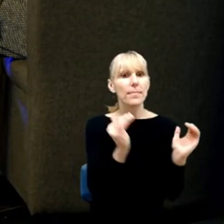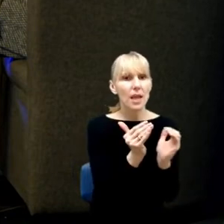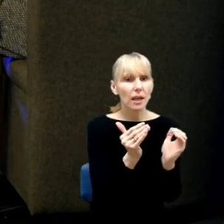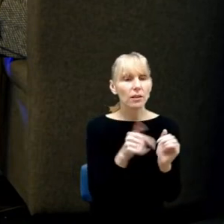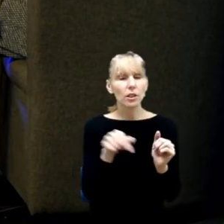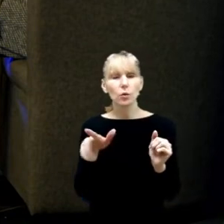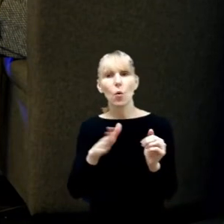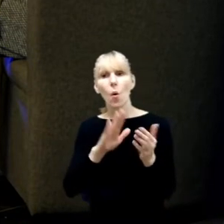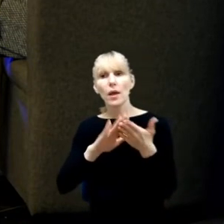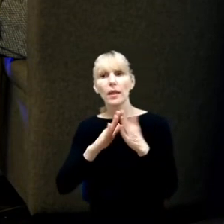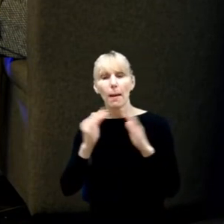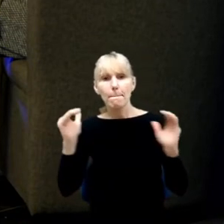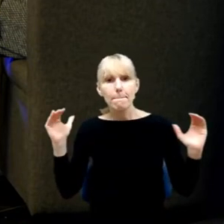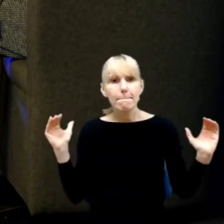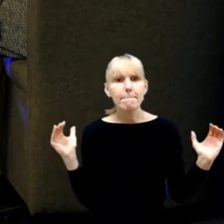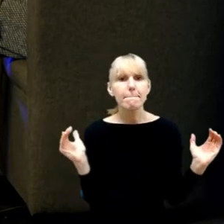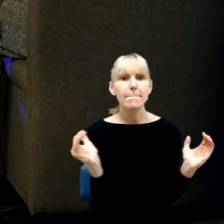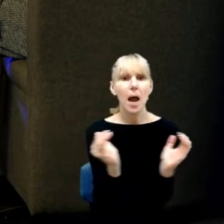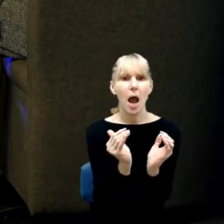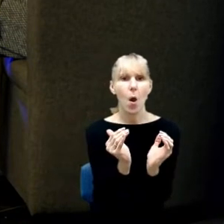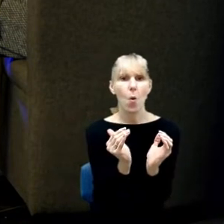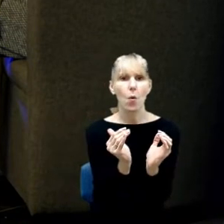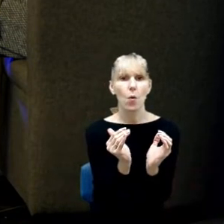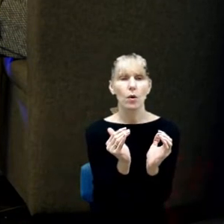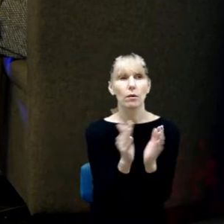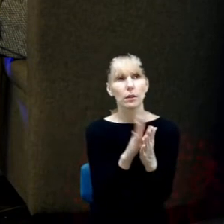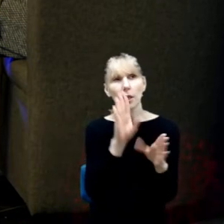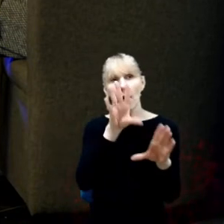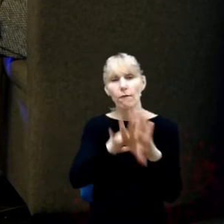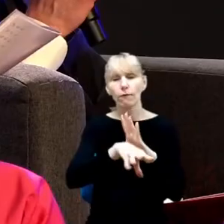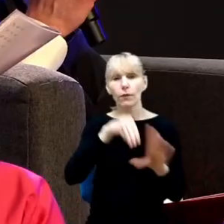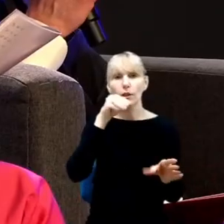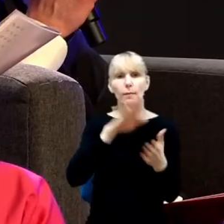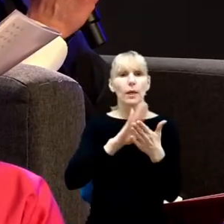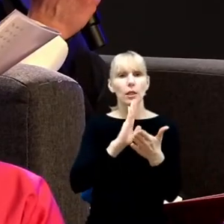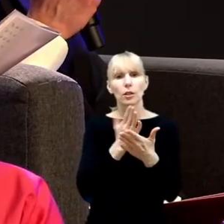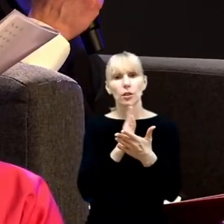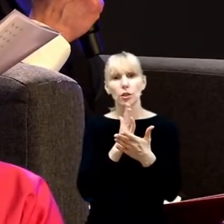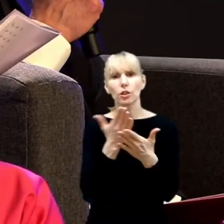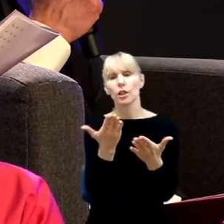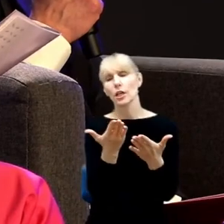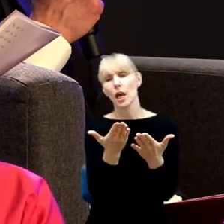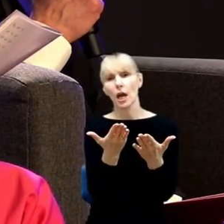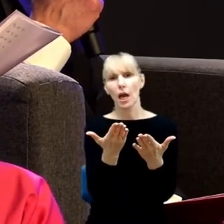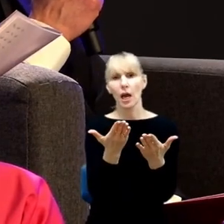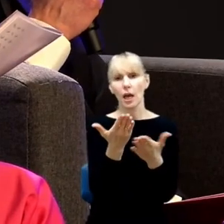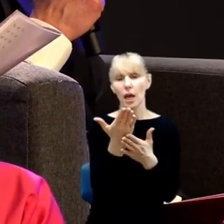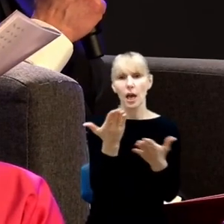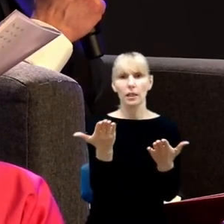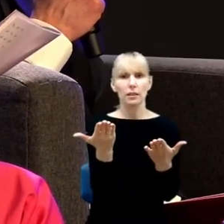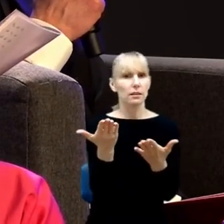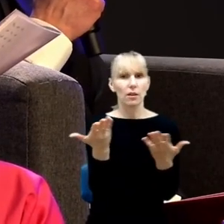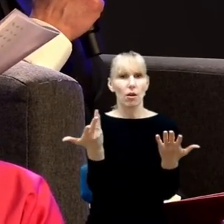no trudno jest wyciągać na przykład, nie wiem, średnią cenę wynajmu mieszkań na podstawie dwóch, trzech, czterech, pięciu ofert. To w ogóle nie ma żadnej statystyki.